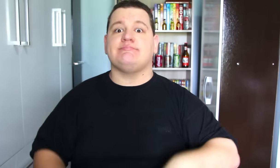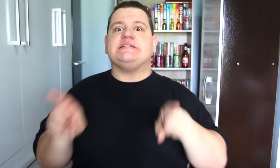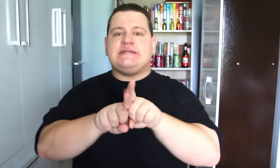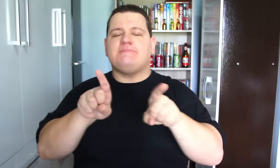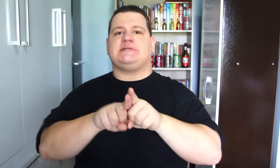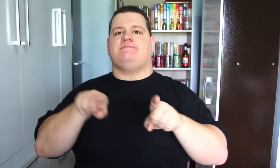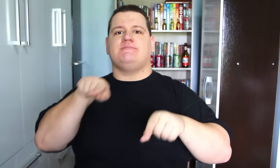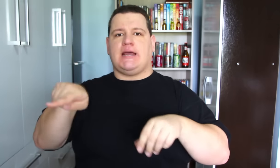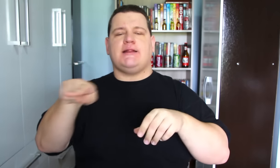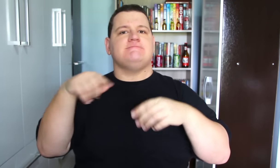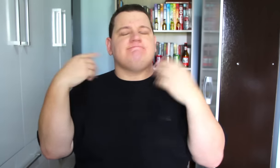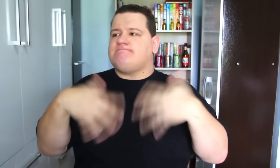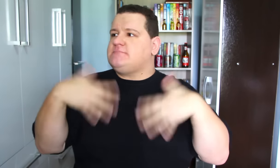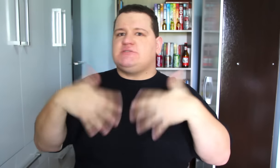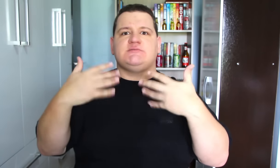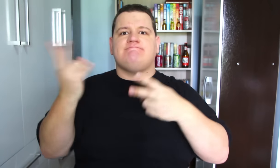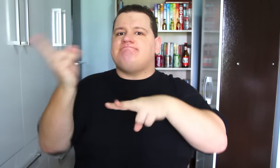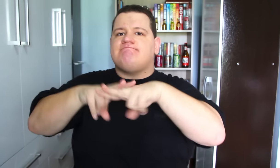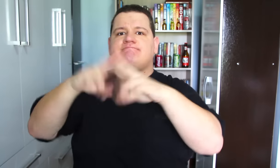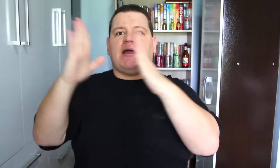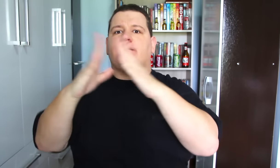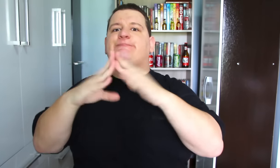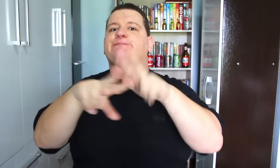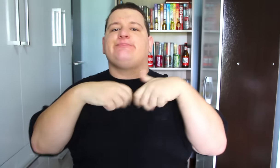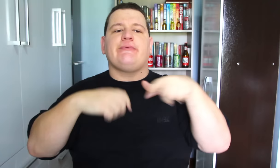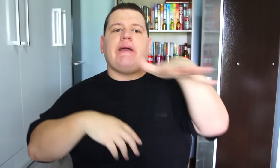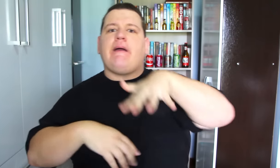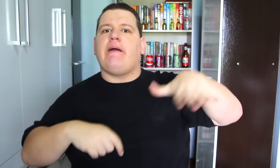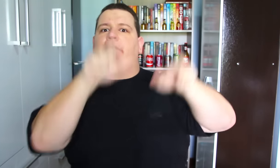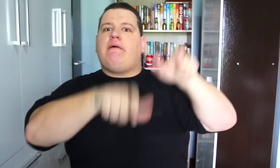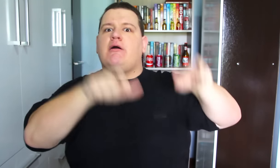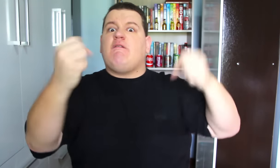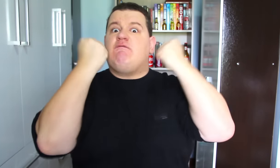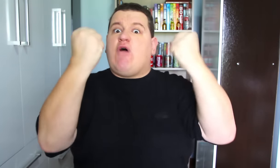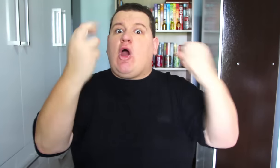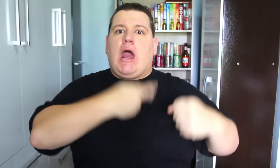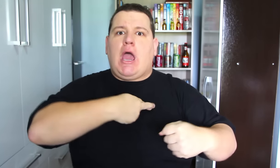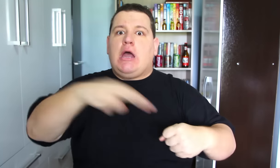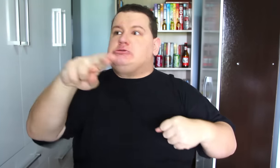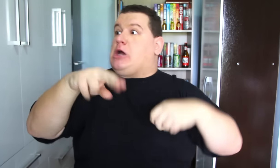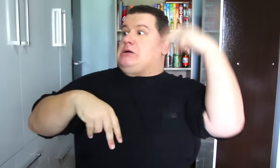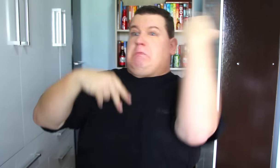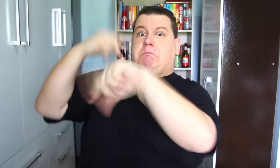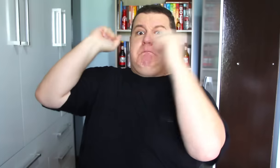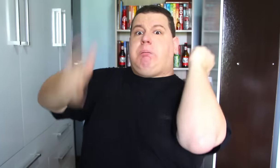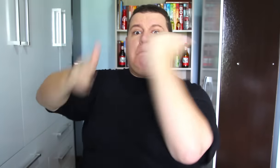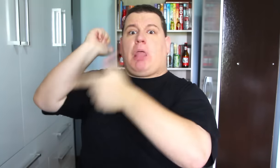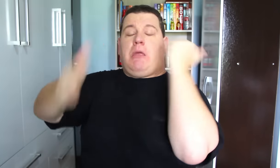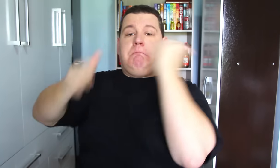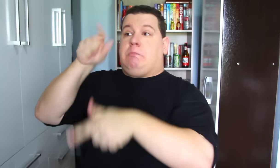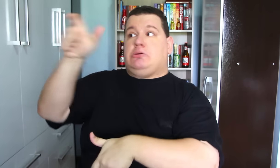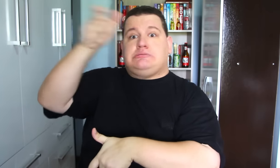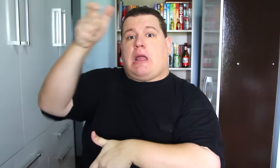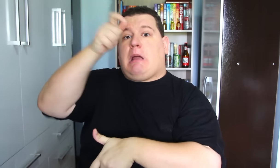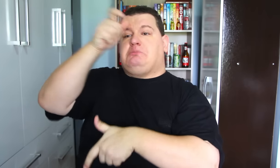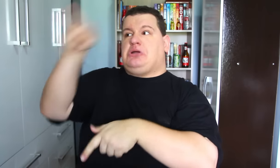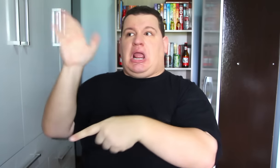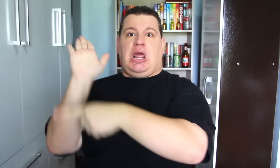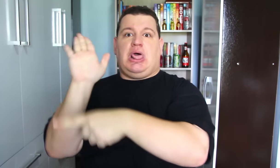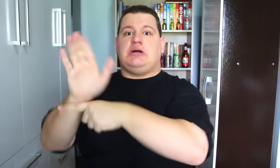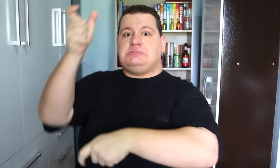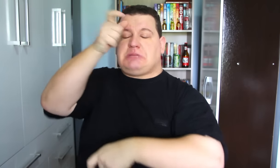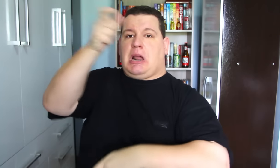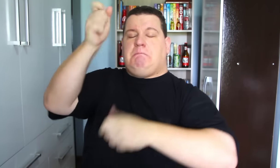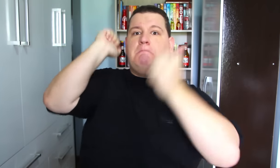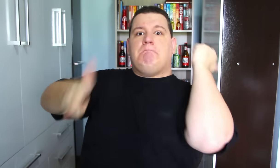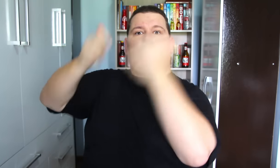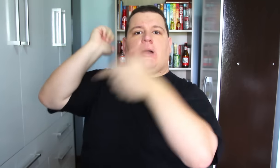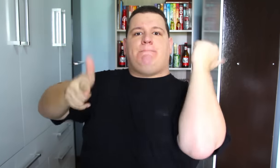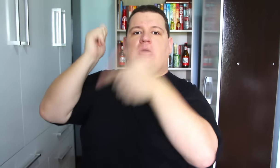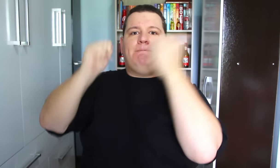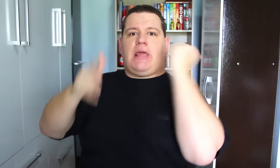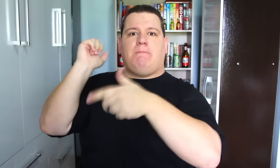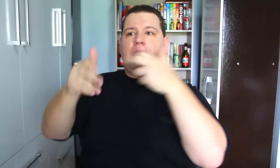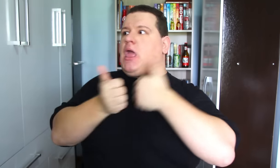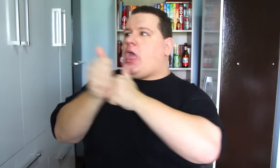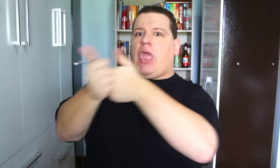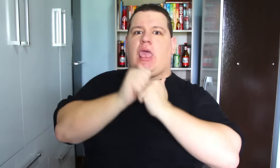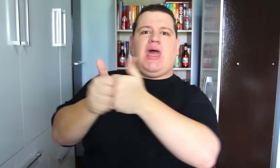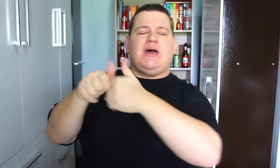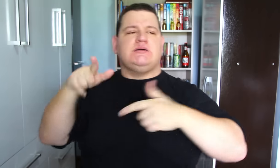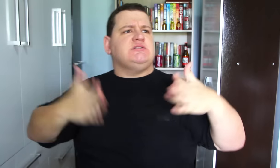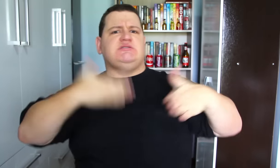Ela teve que ficar presa em casa, pois foi sendo perseguida pelos religiosos fanáticos.